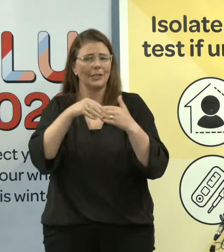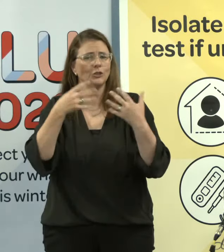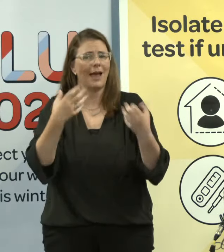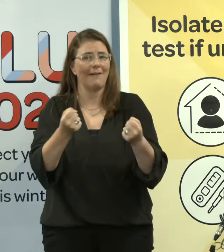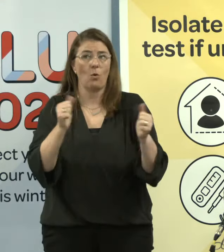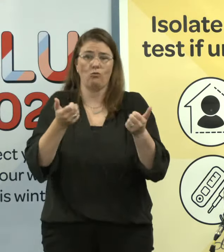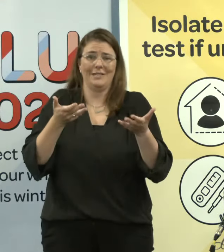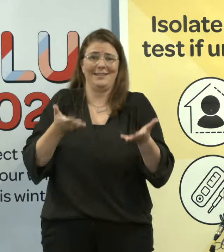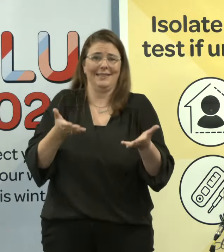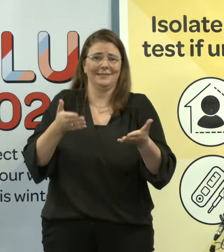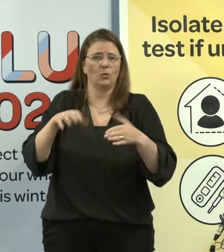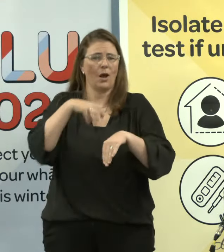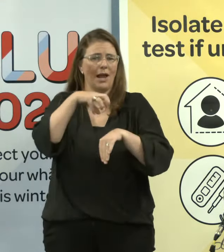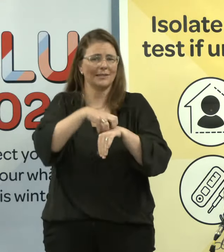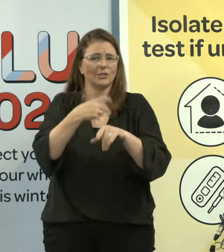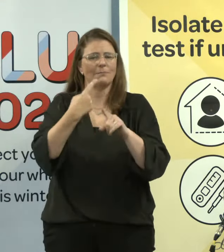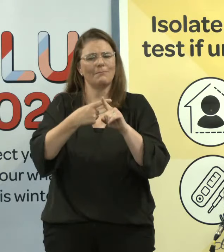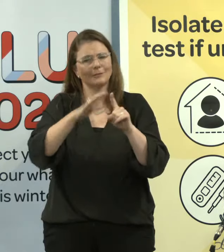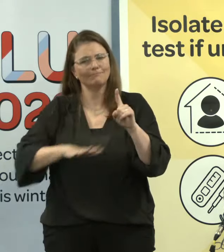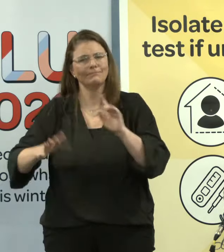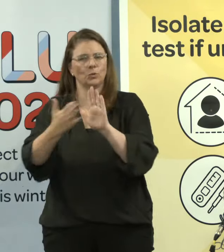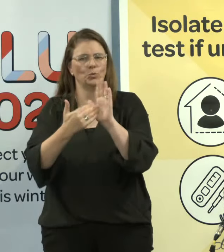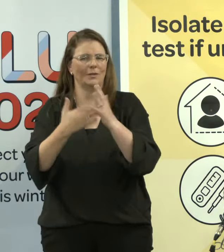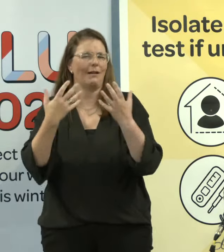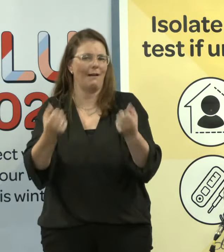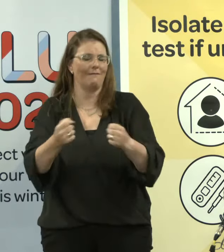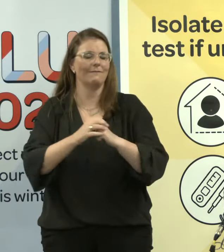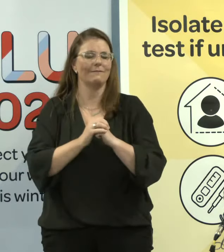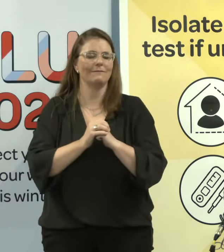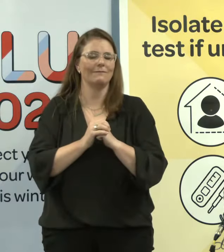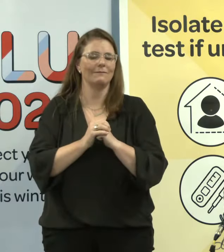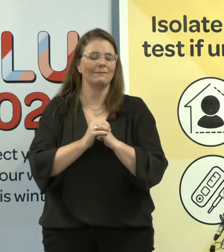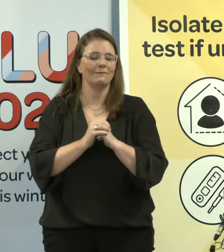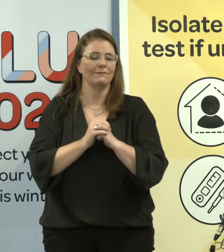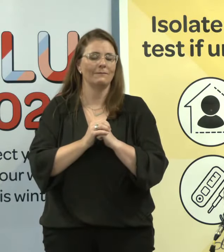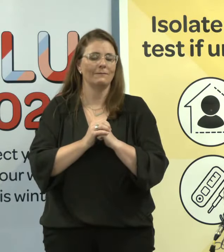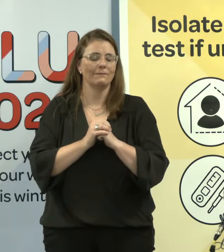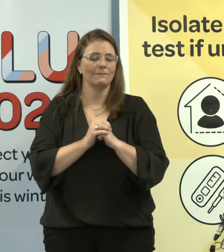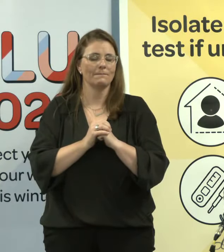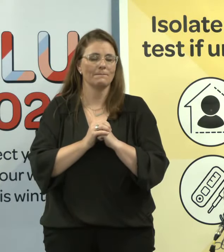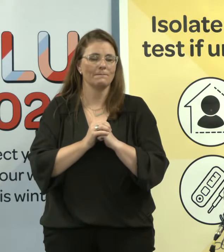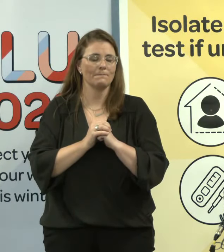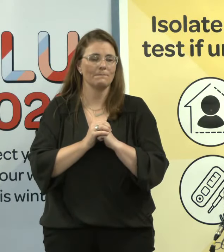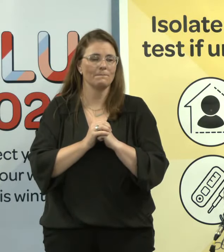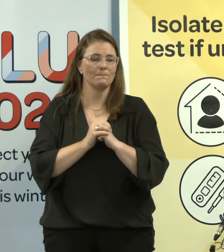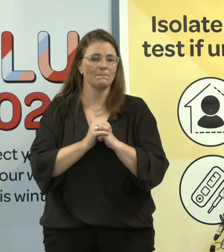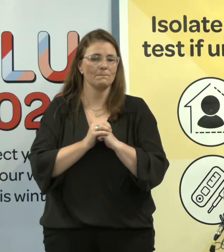tino kaha hauora tmatanui rata puta noa i te whakahaere kia